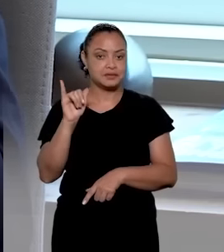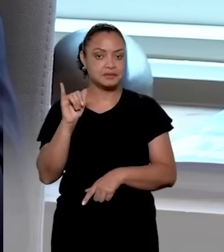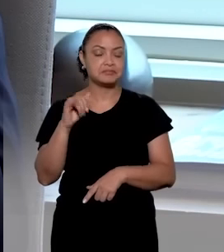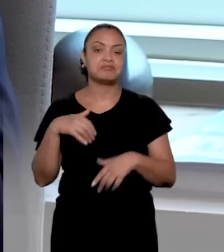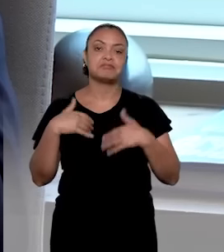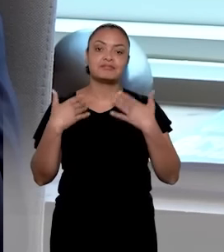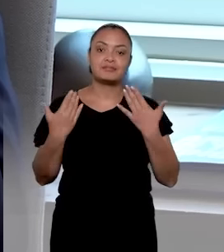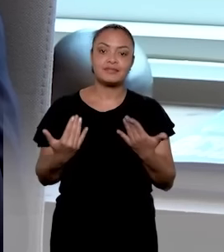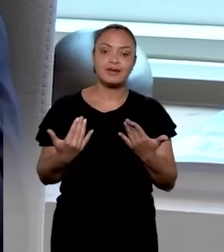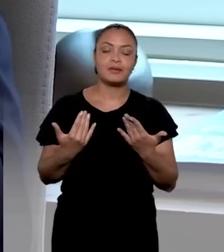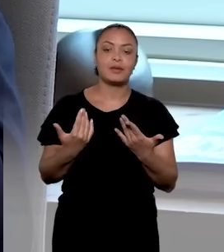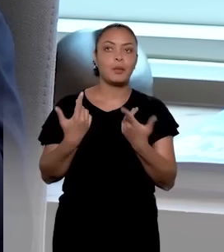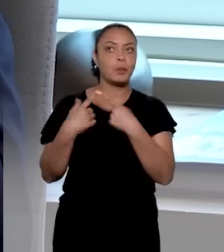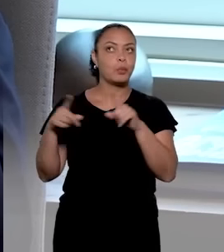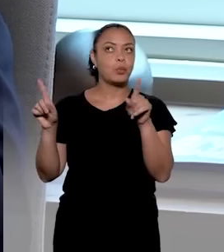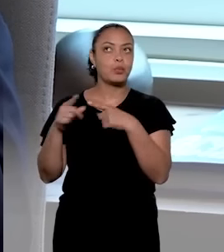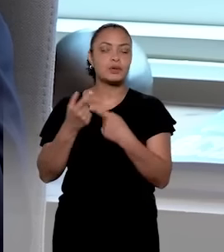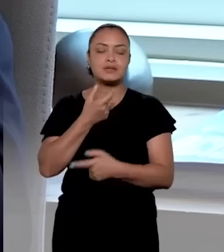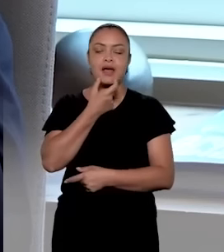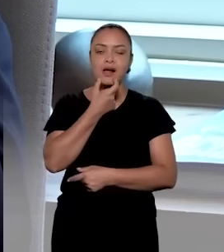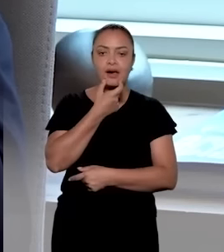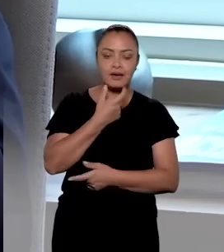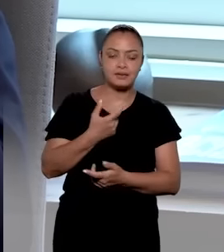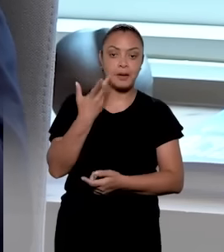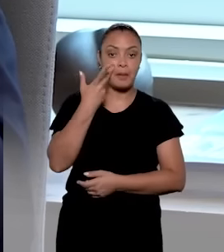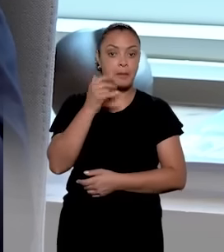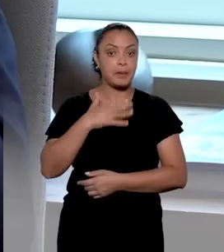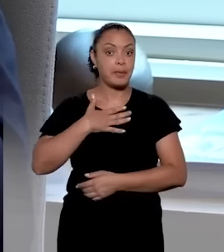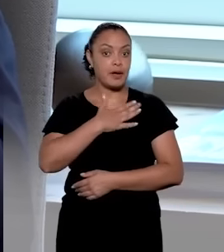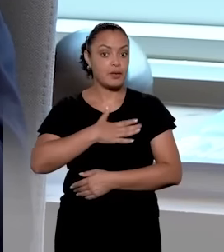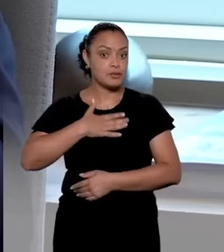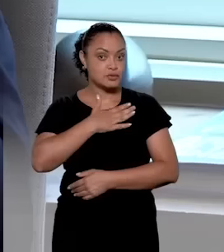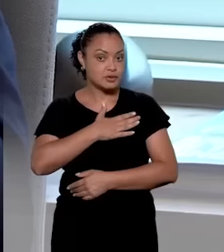Bennett, que faleceu recentemente, então eu ouvia as músicas em inglês. Meu pai gostava